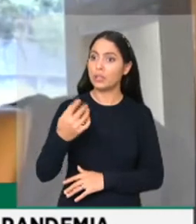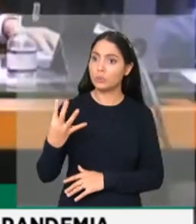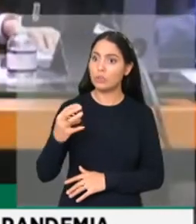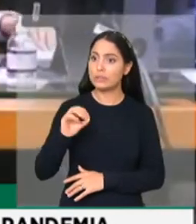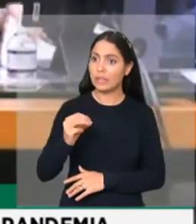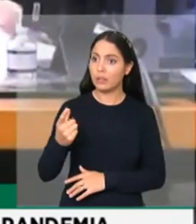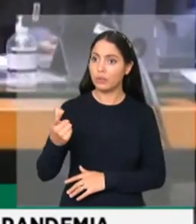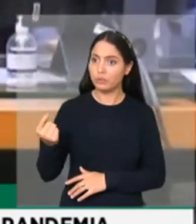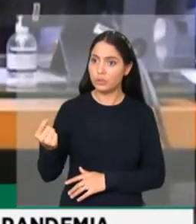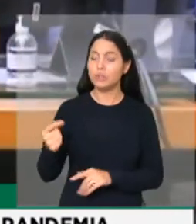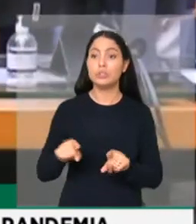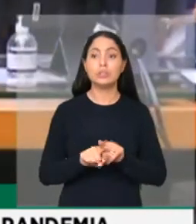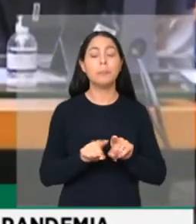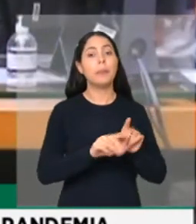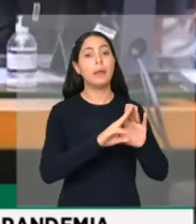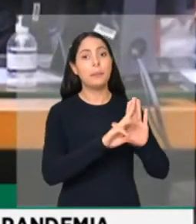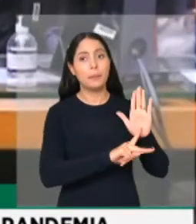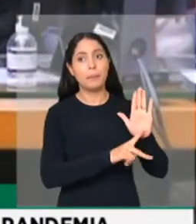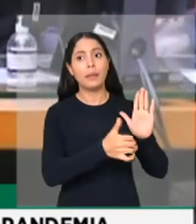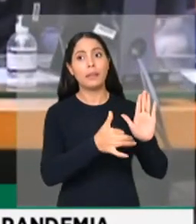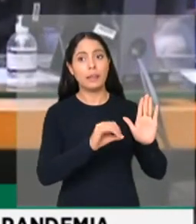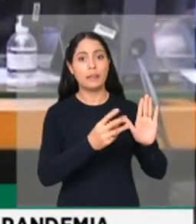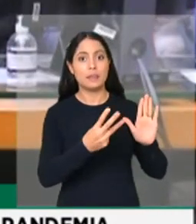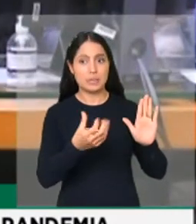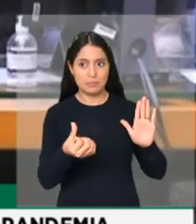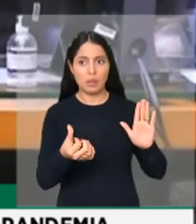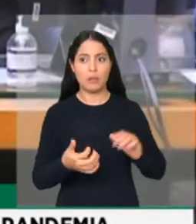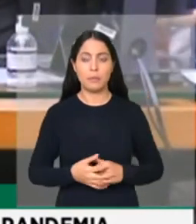PROMESSA DO GOVERNO FEDERAL. -- [DEPUTADA]: MP 1O36. [PRESIDENTE]: O OUTRO